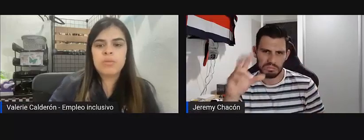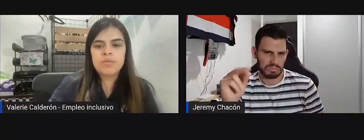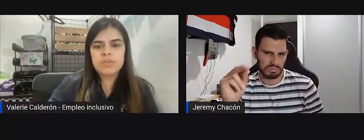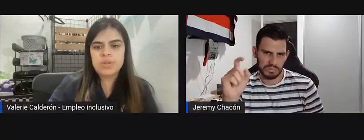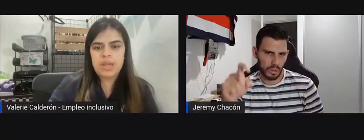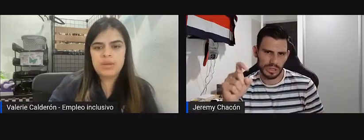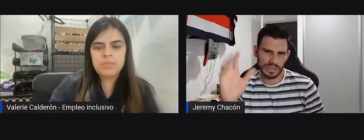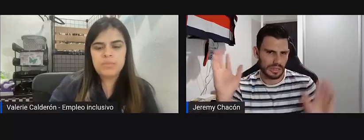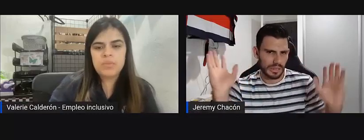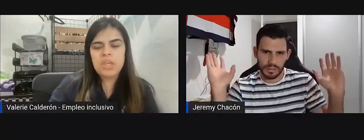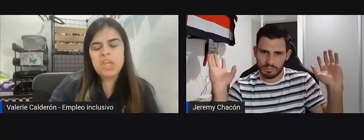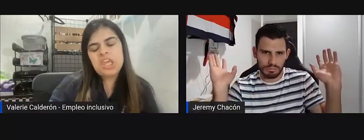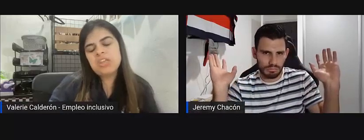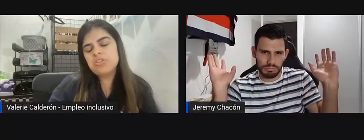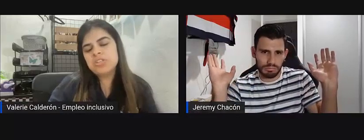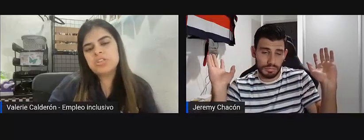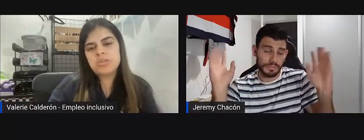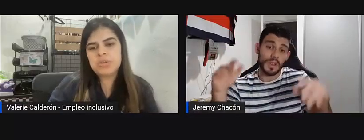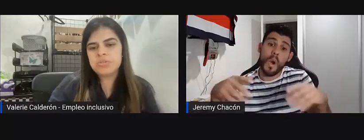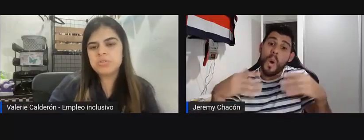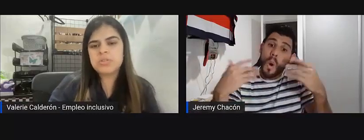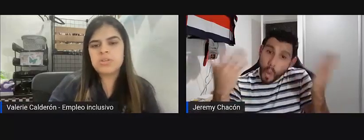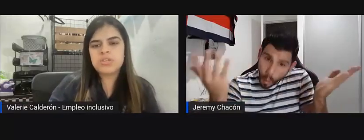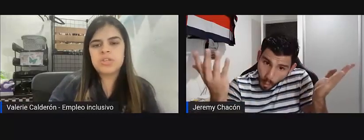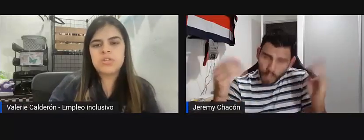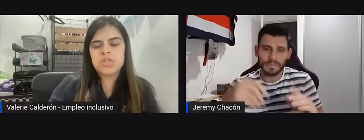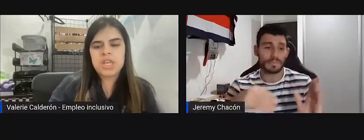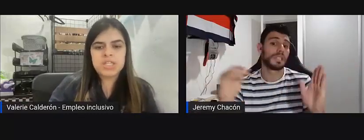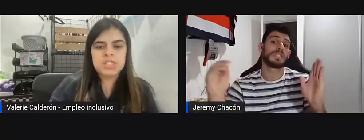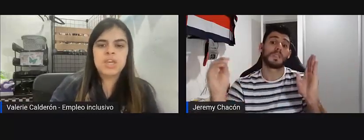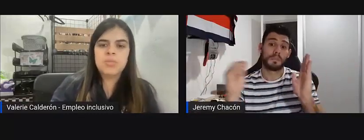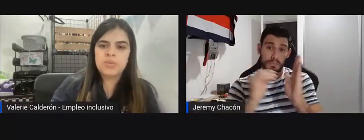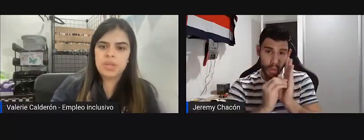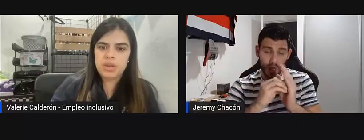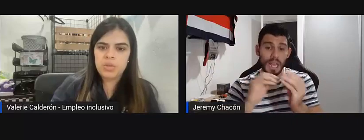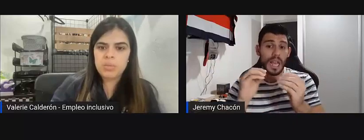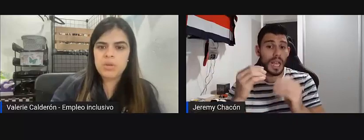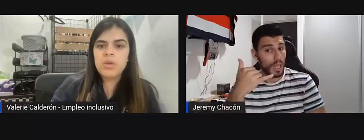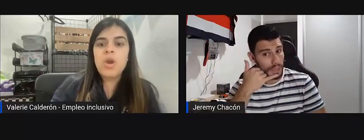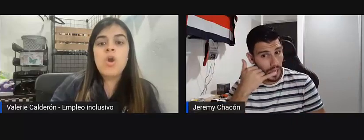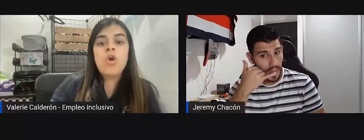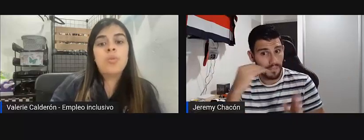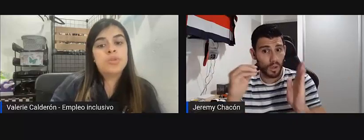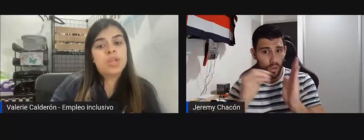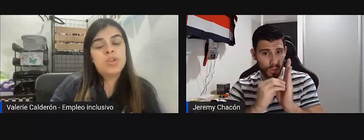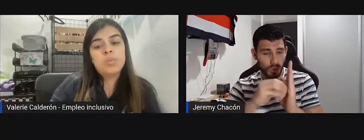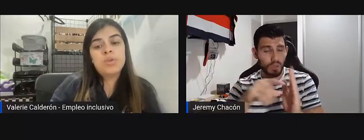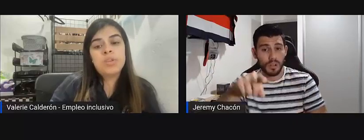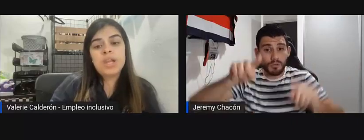profesional Y entonces si personas sordas no sería necesario poner el número o poner el número de